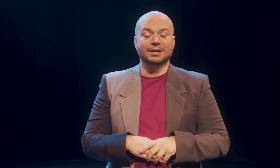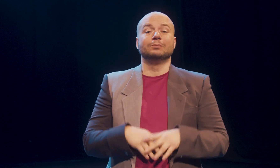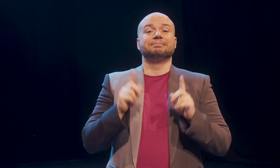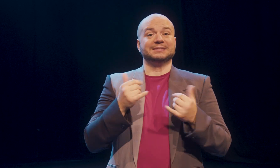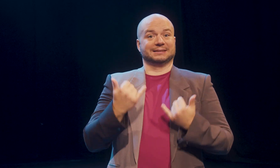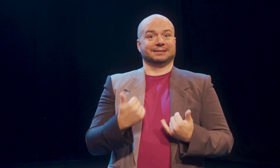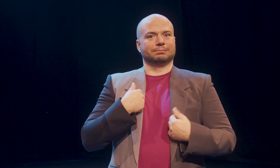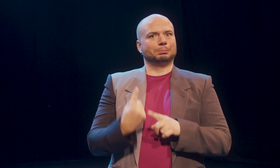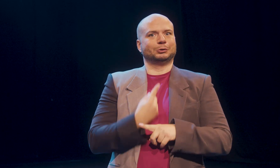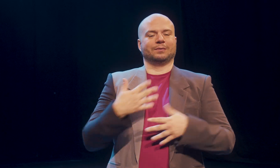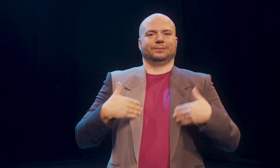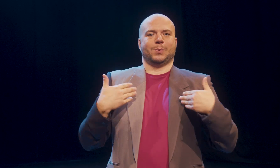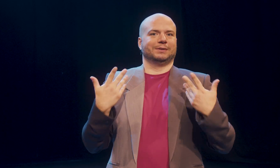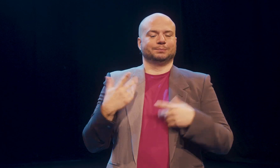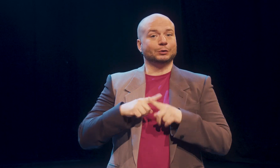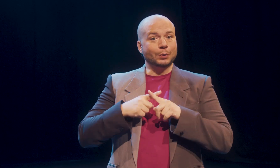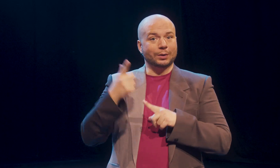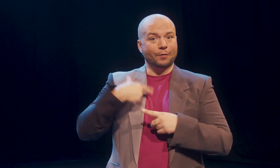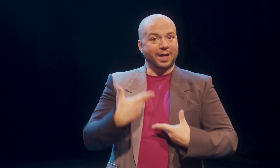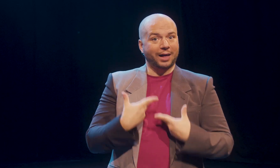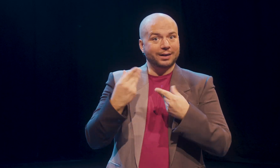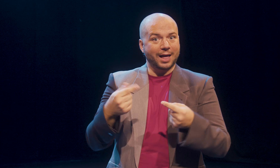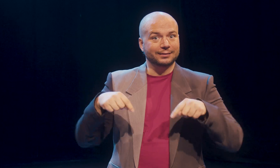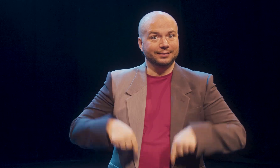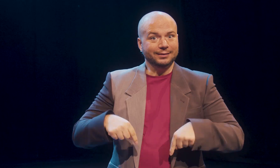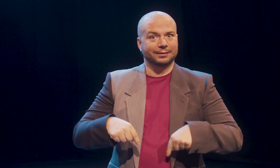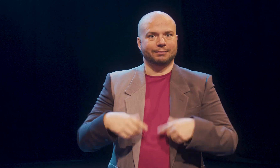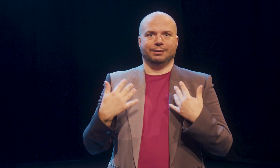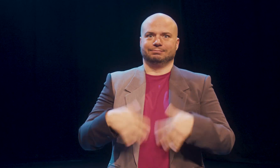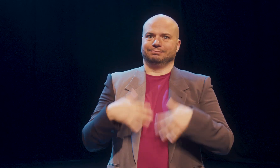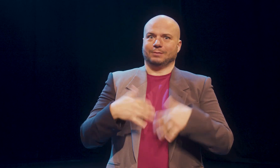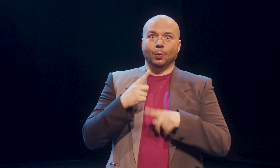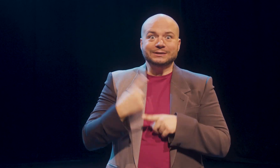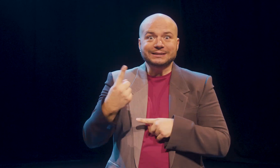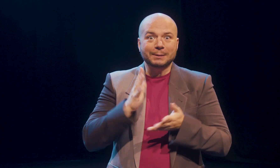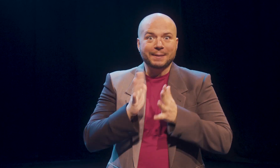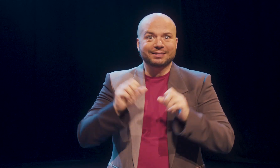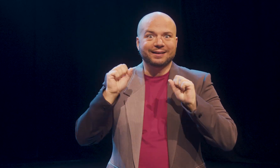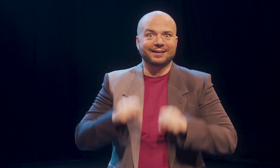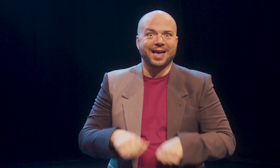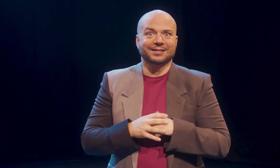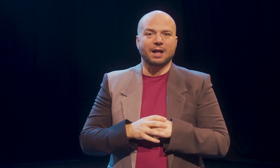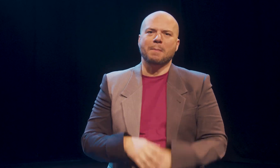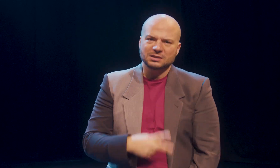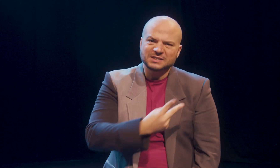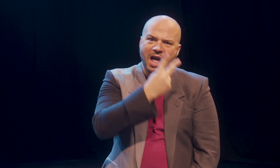Jetzt freue ich mich ganz besonders darauf, dass Sookee mich hierher eingeladen hat, zumal sie selbst auch gebärden kann.